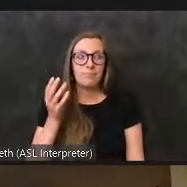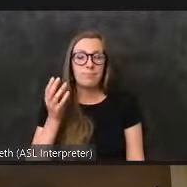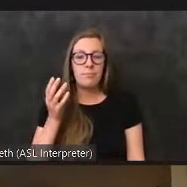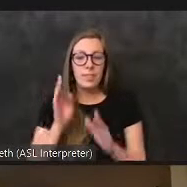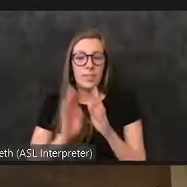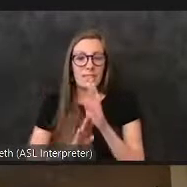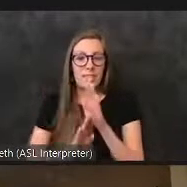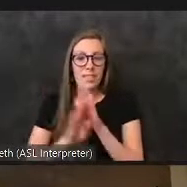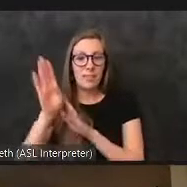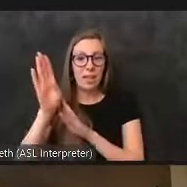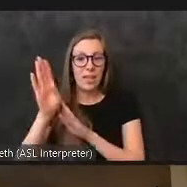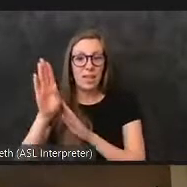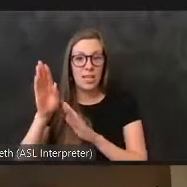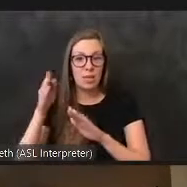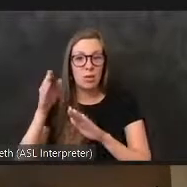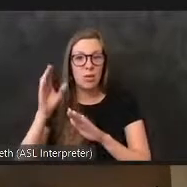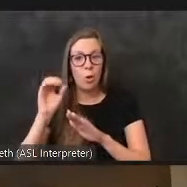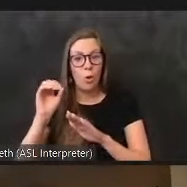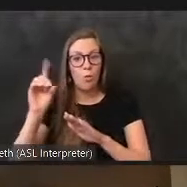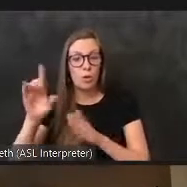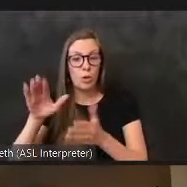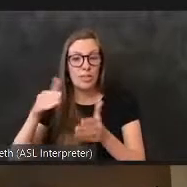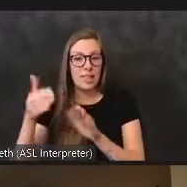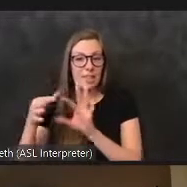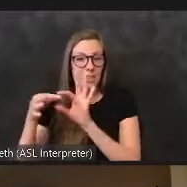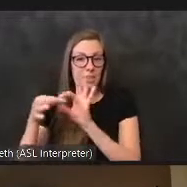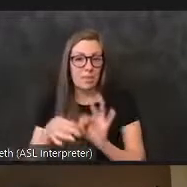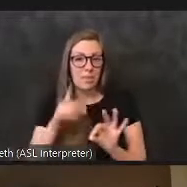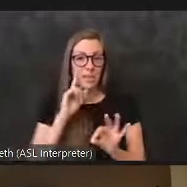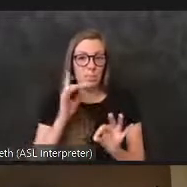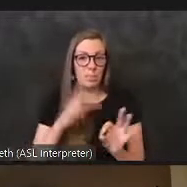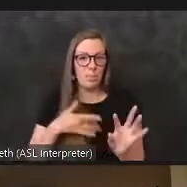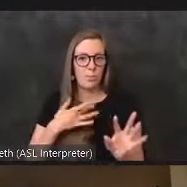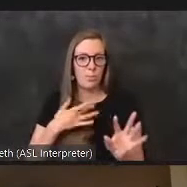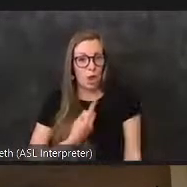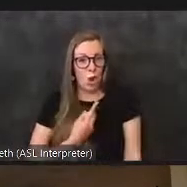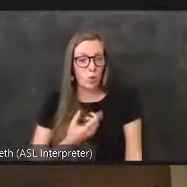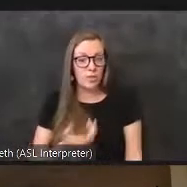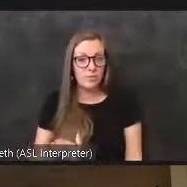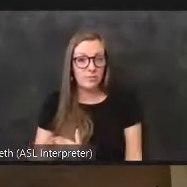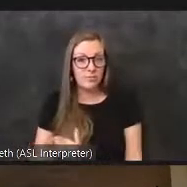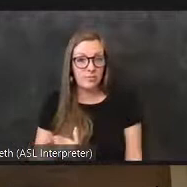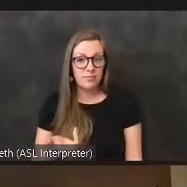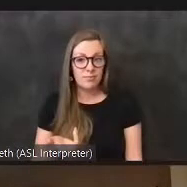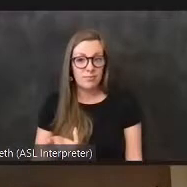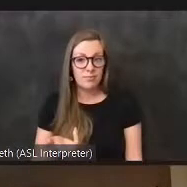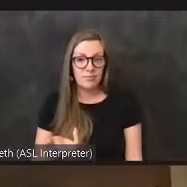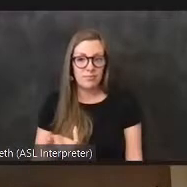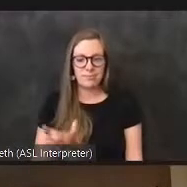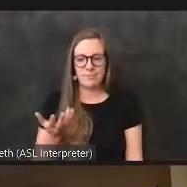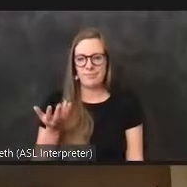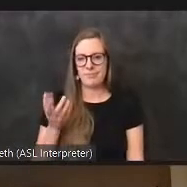que el incremento de las dosis de sobredosis es una reflexión de ello. Reflejo de ello.